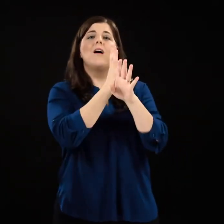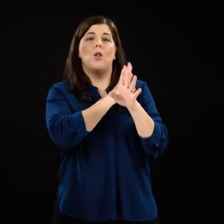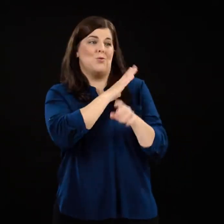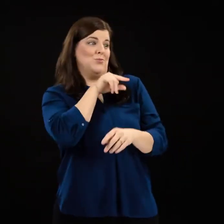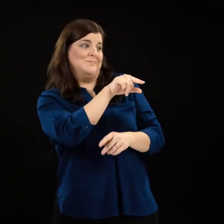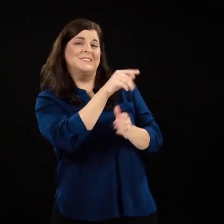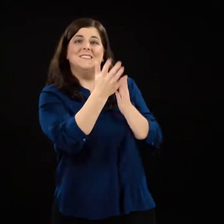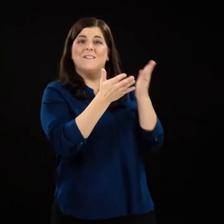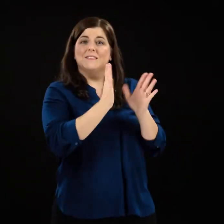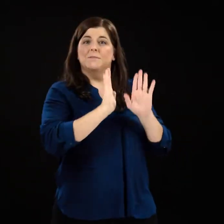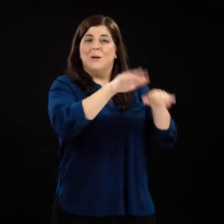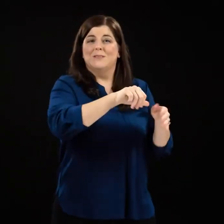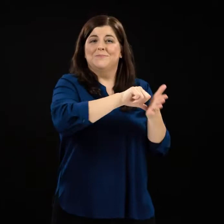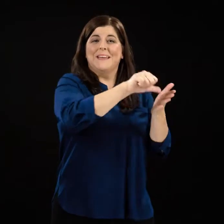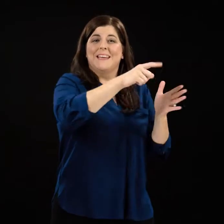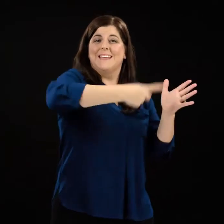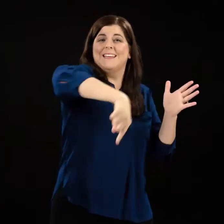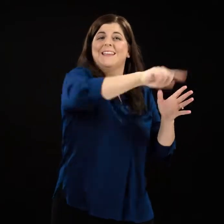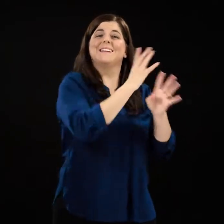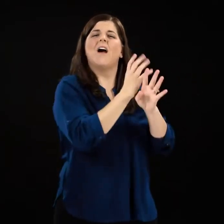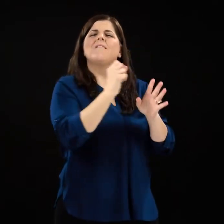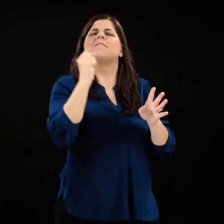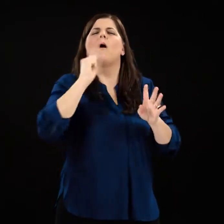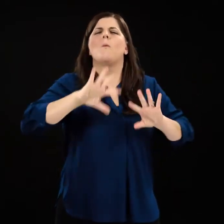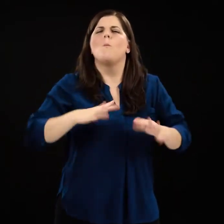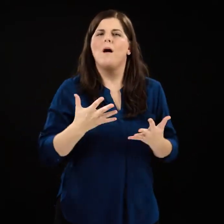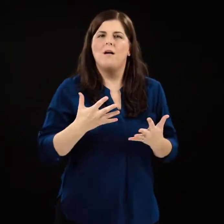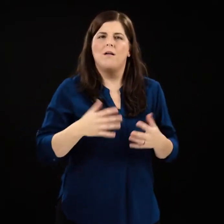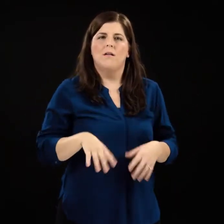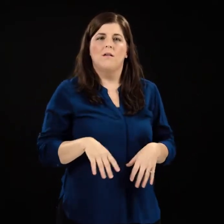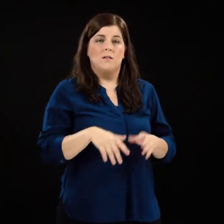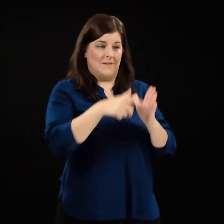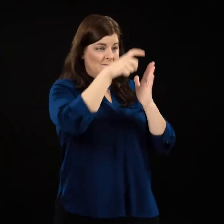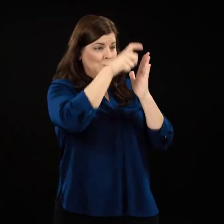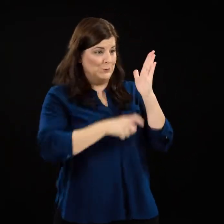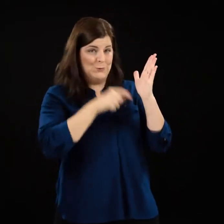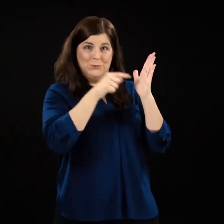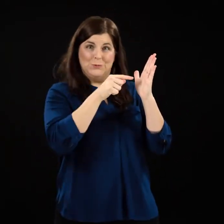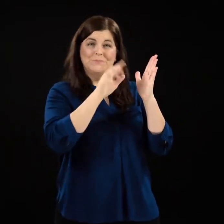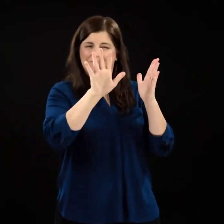Elle indique les frais mensuels fixes et les frais supplémentaires